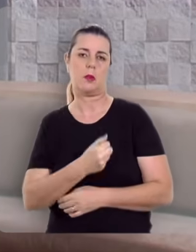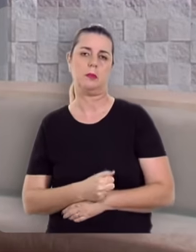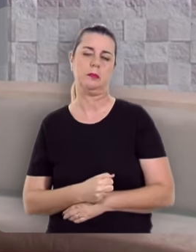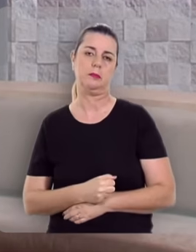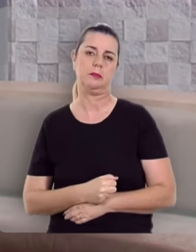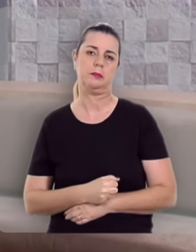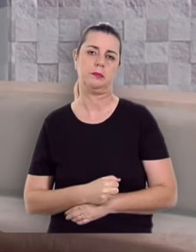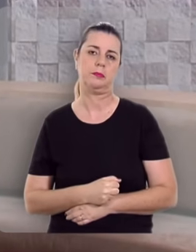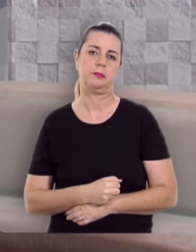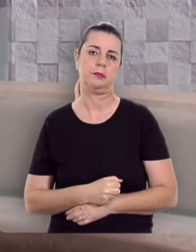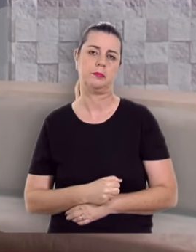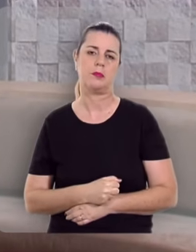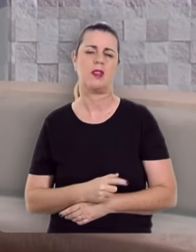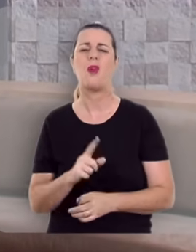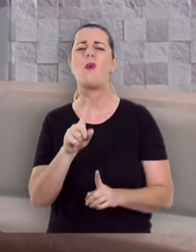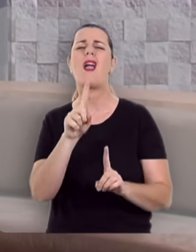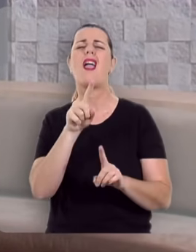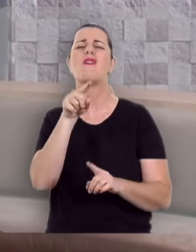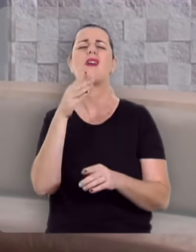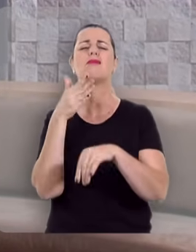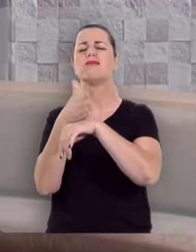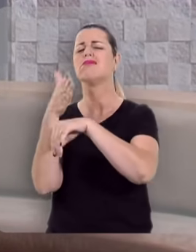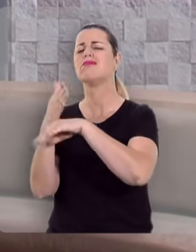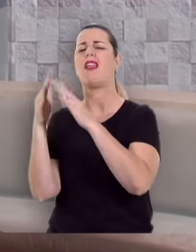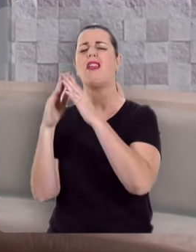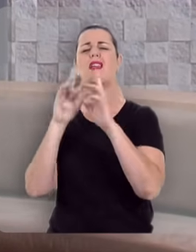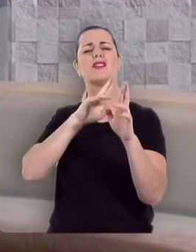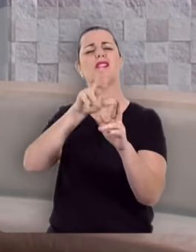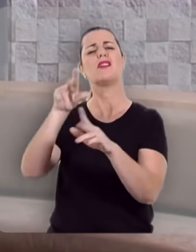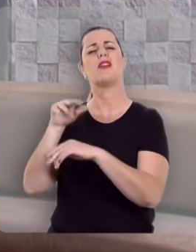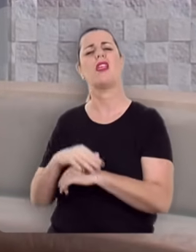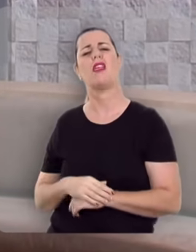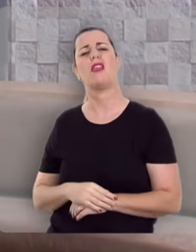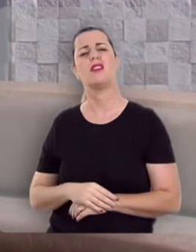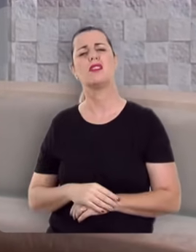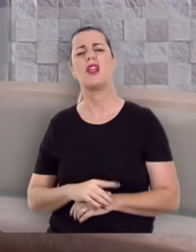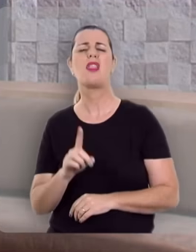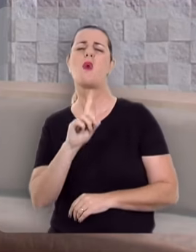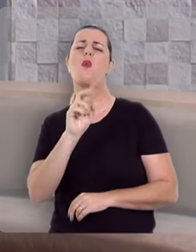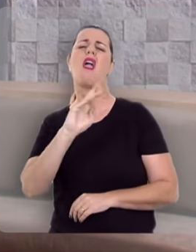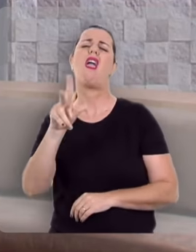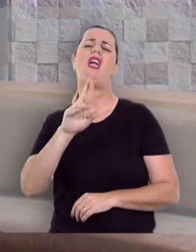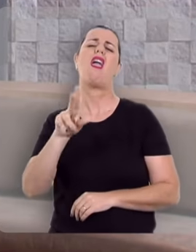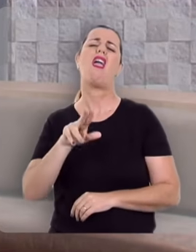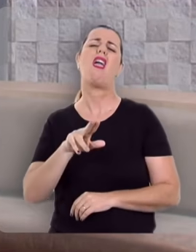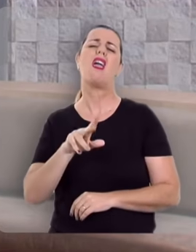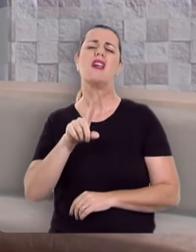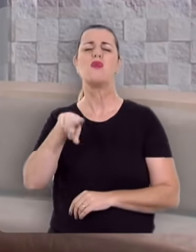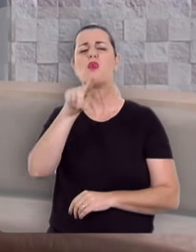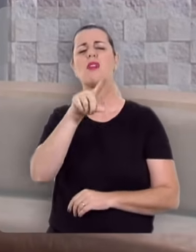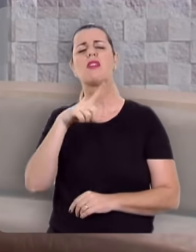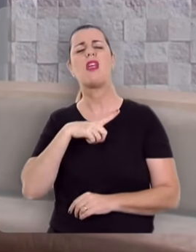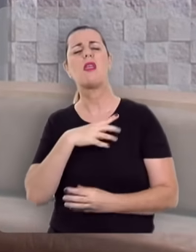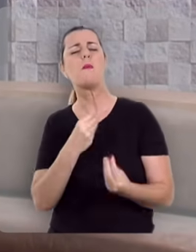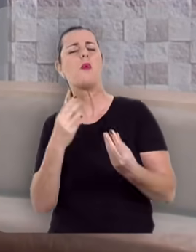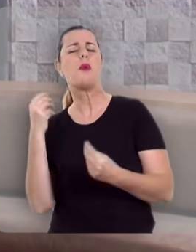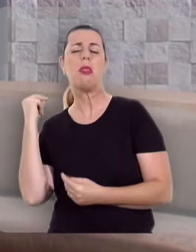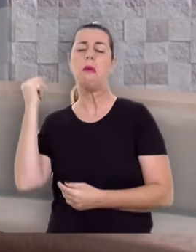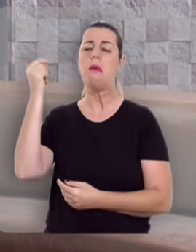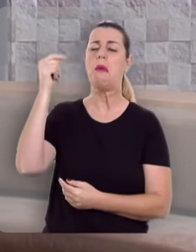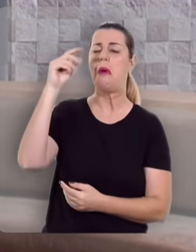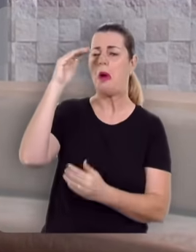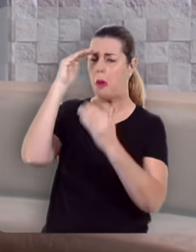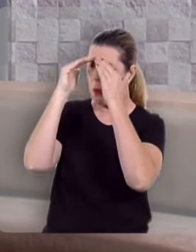e não é se você frequenta esta ou aquela igreja não é se você tem muito tempo que segue esta